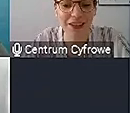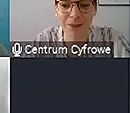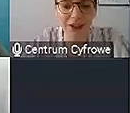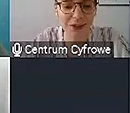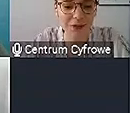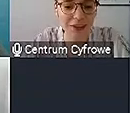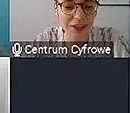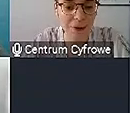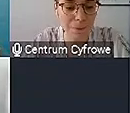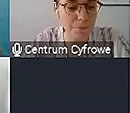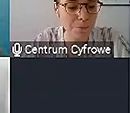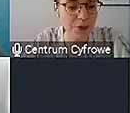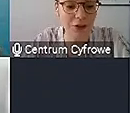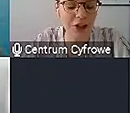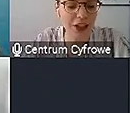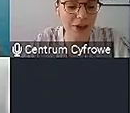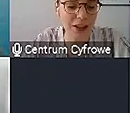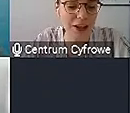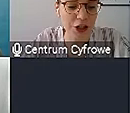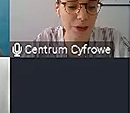Pracowni Psychologicznej imienia Elżbiety Sołtys